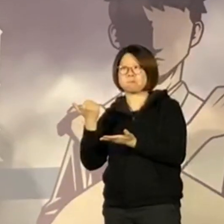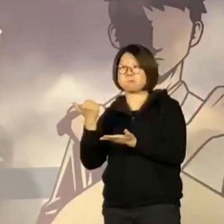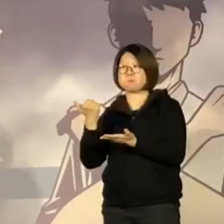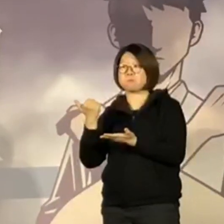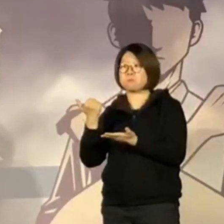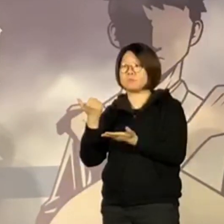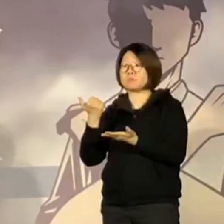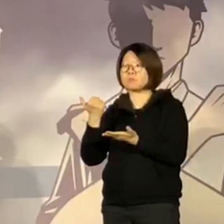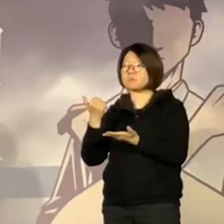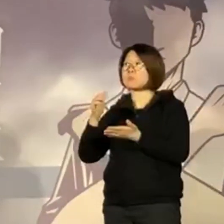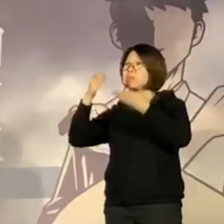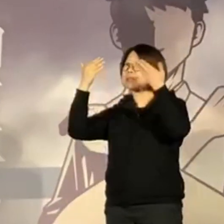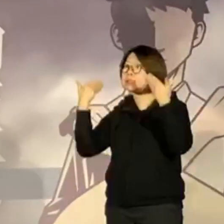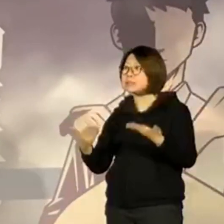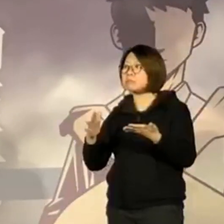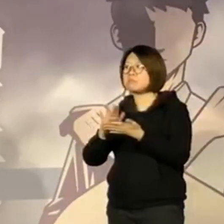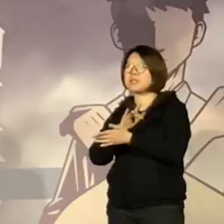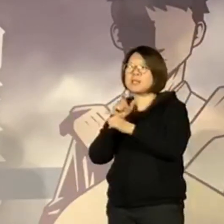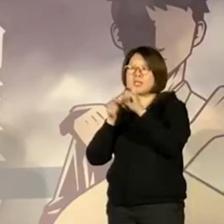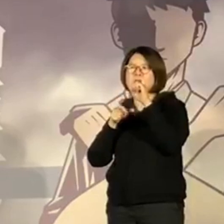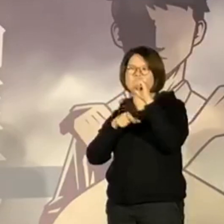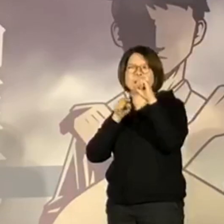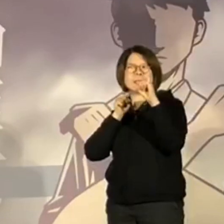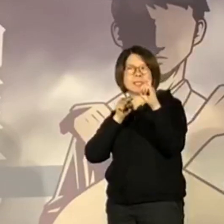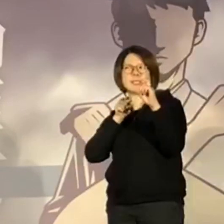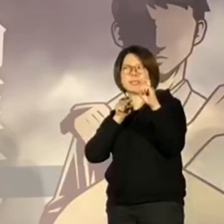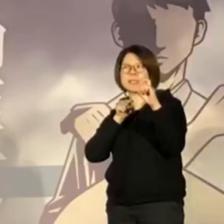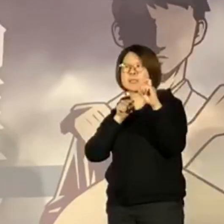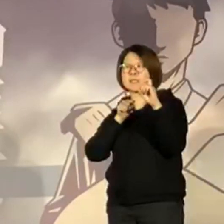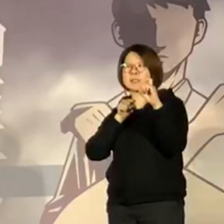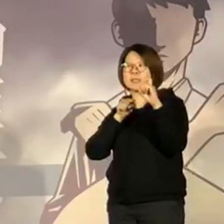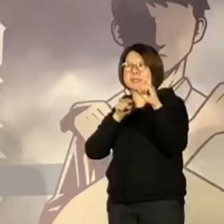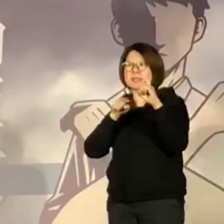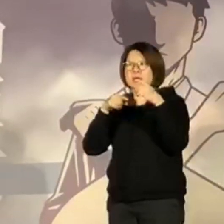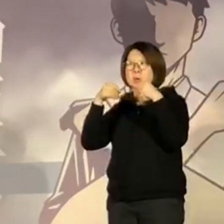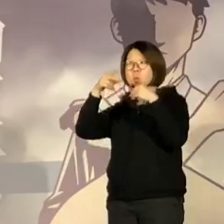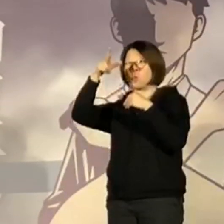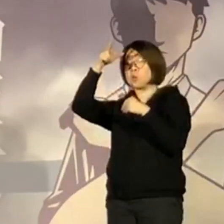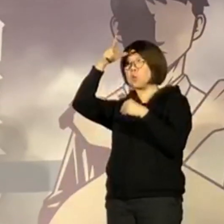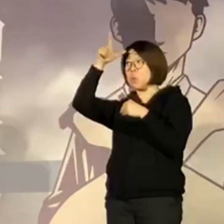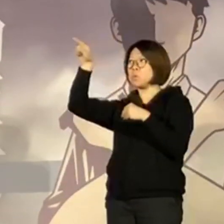好 它沒有正式說審書 不過要有一個委員會